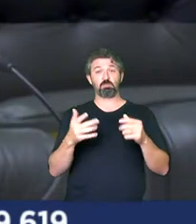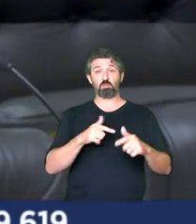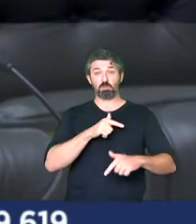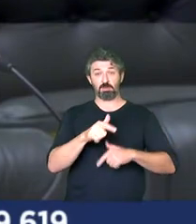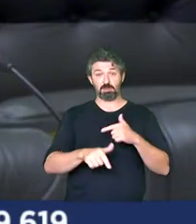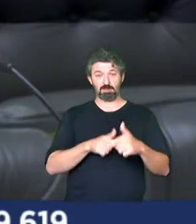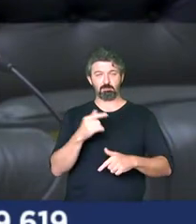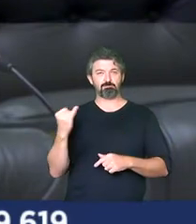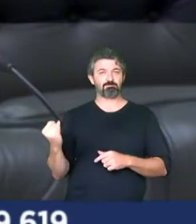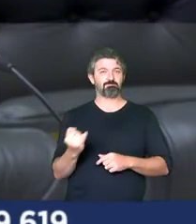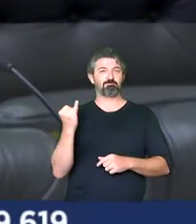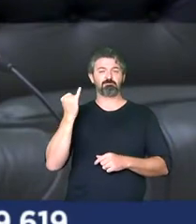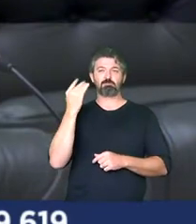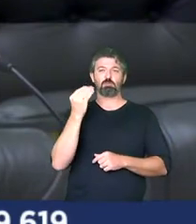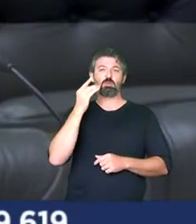SSIMO... COM MUITO... LOUVOR AO TRABALHO IMPORTANTÍSSIMO